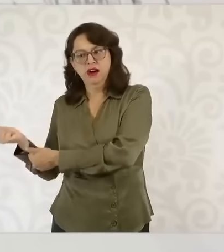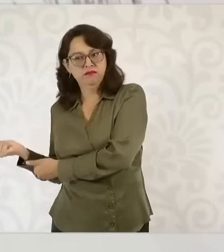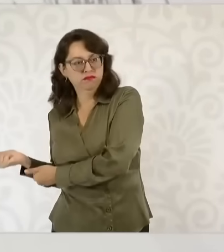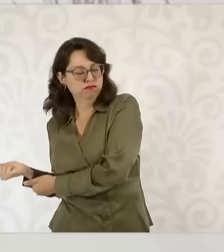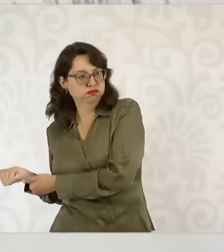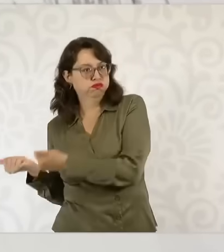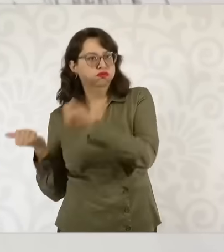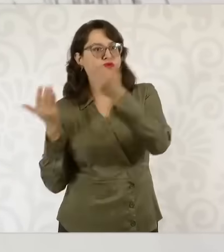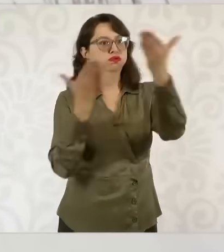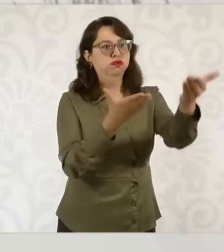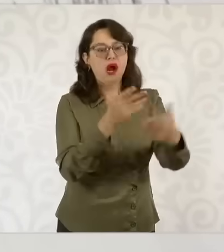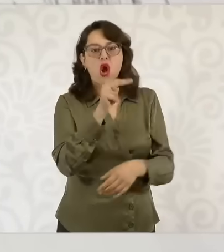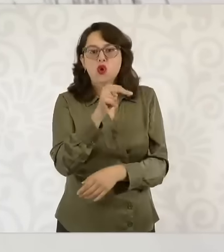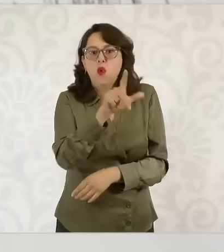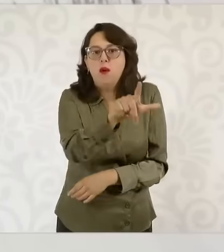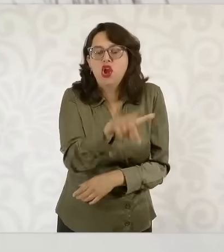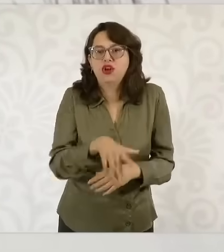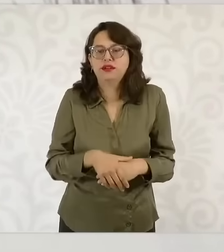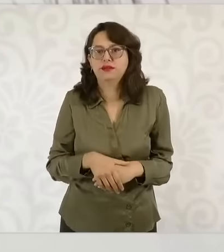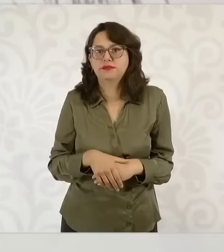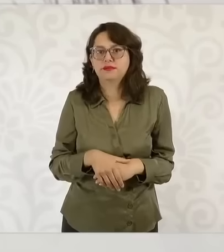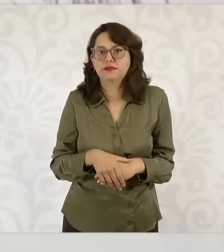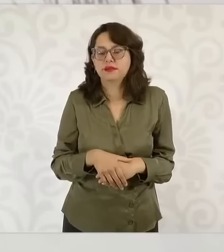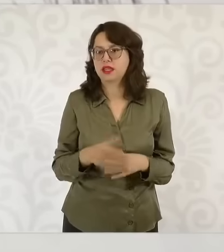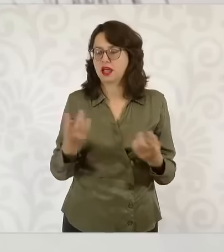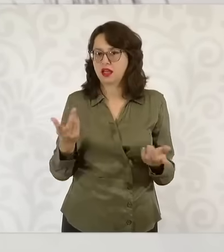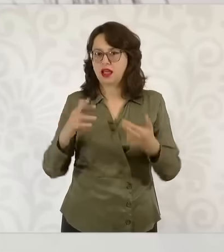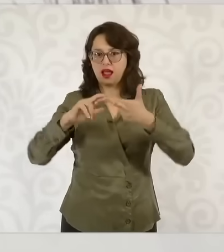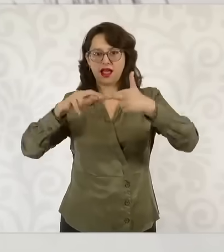transmisión para transmitir la electricidad, que son de Comisión Federal de Electricidad,